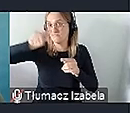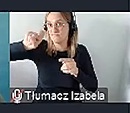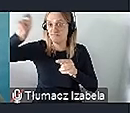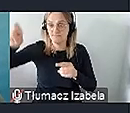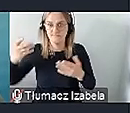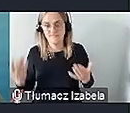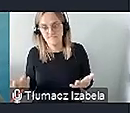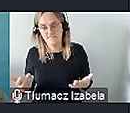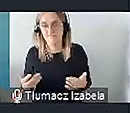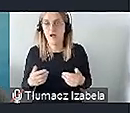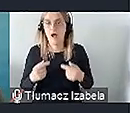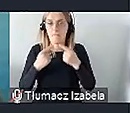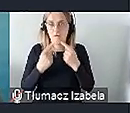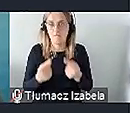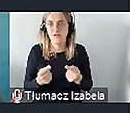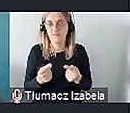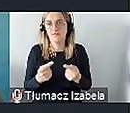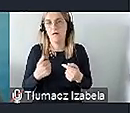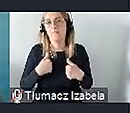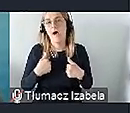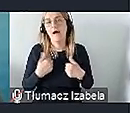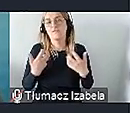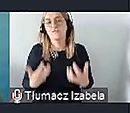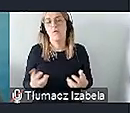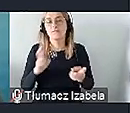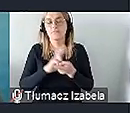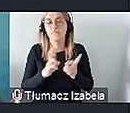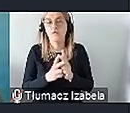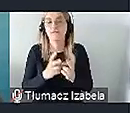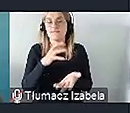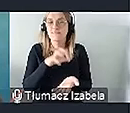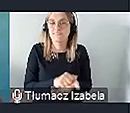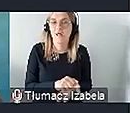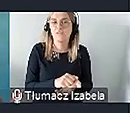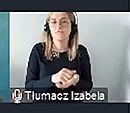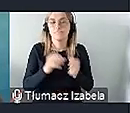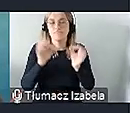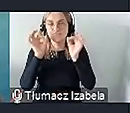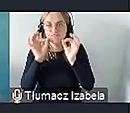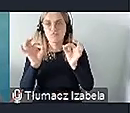Natomiast powiedzmy, że mnie zależałoby na zajęciach z konkretną grupą,